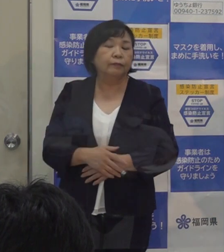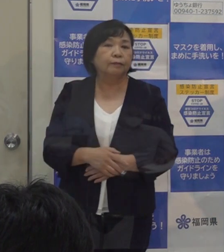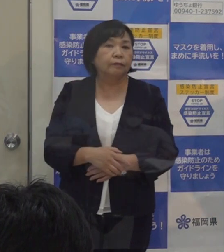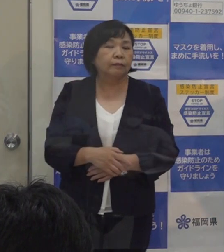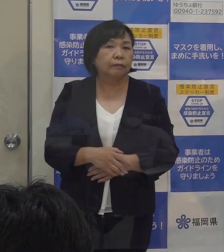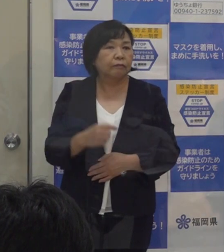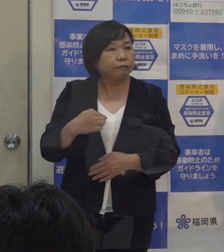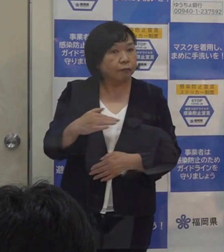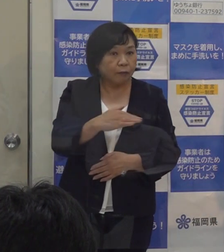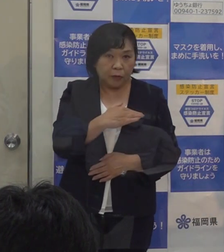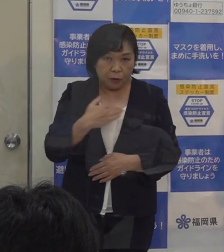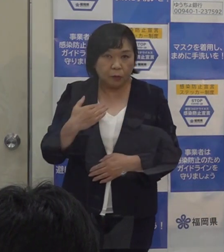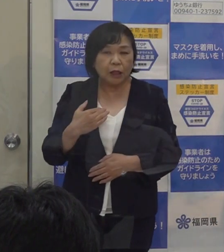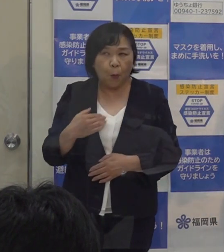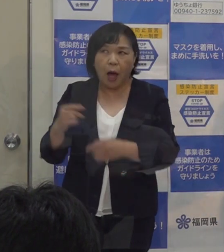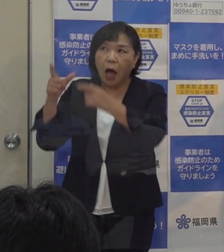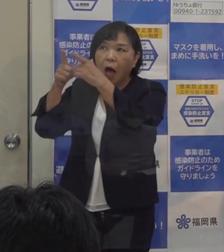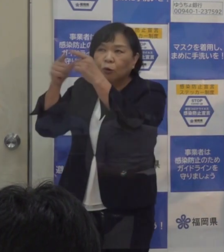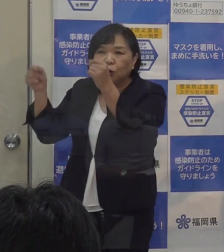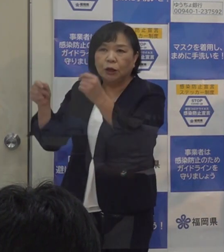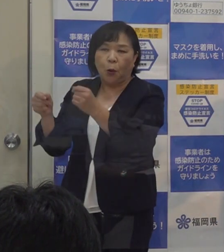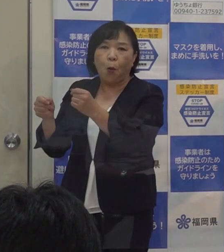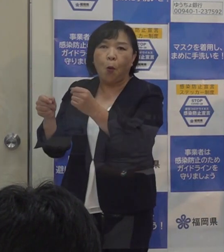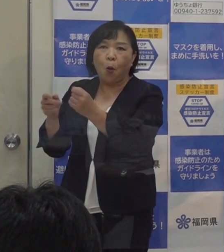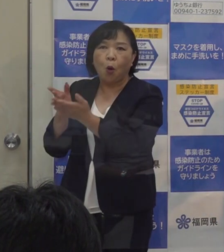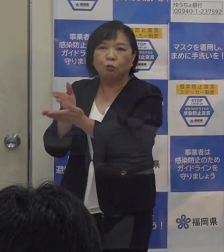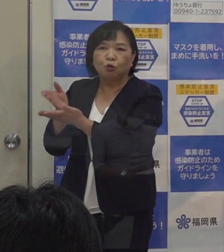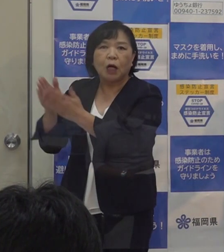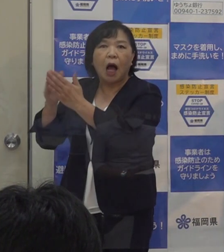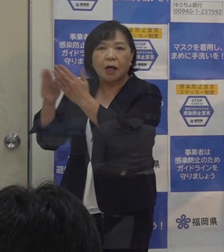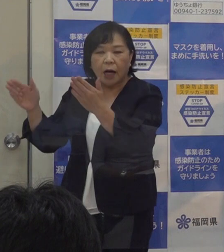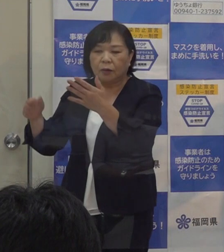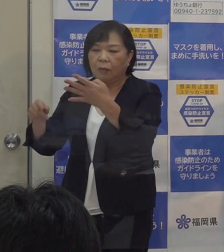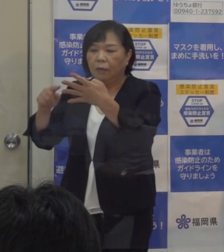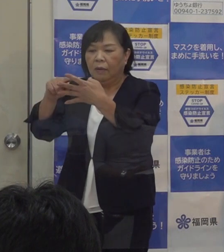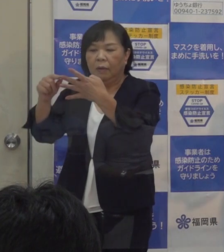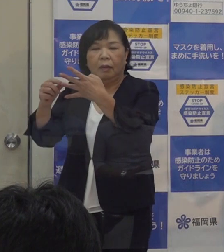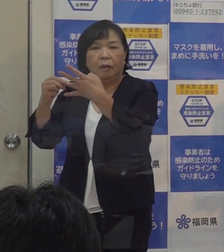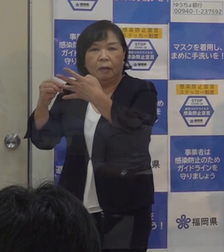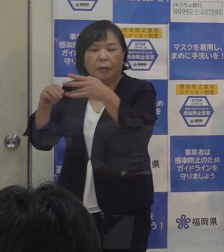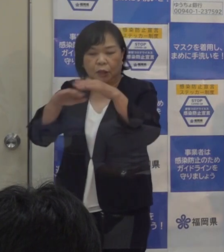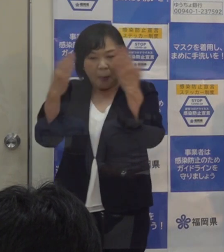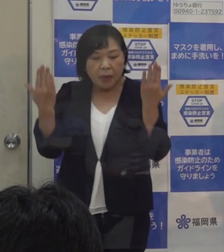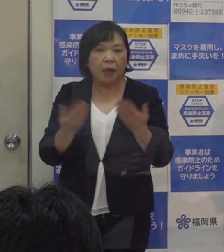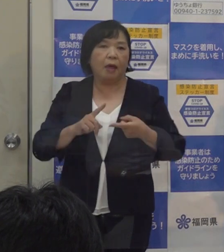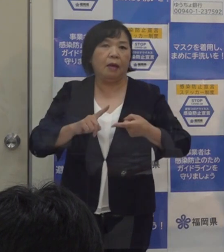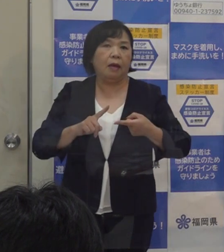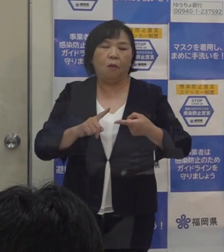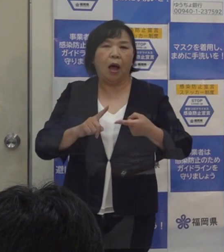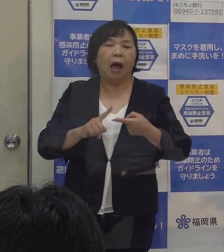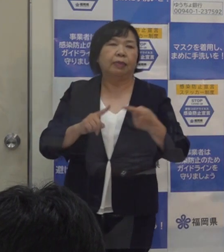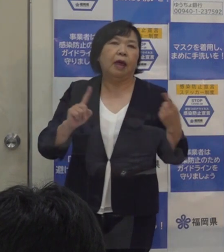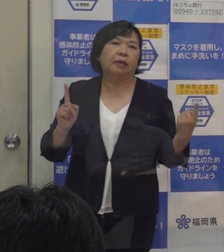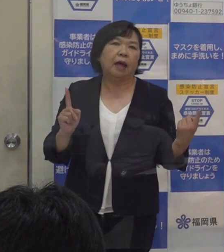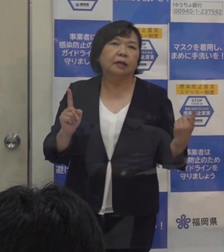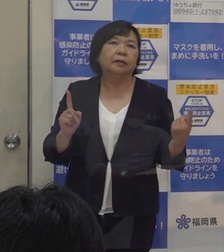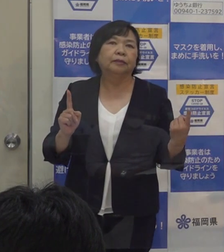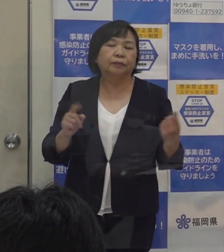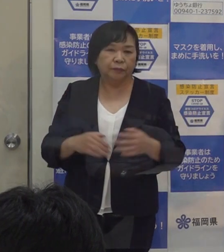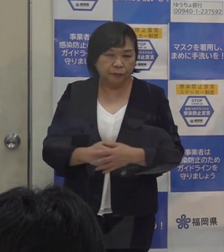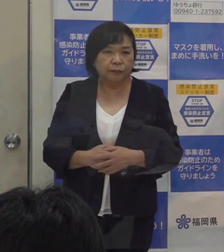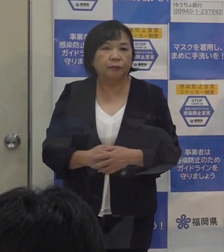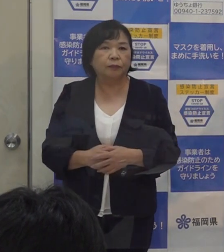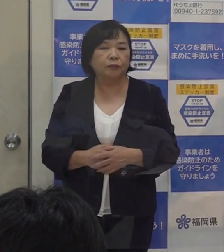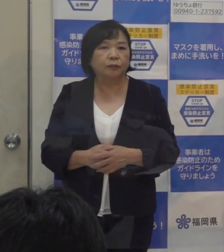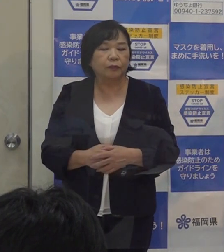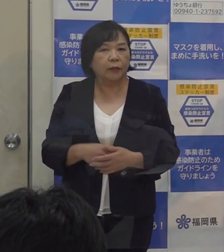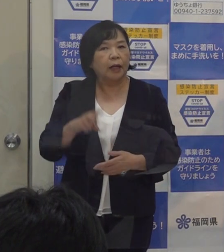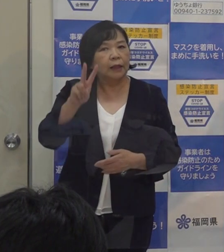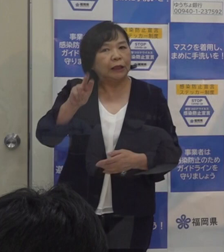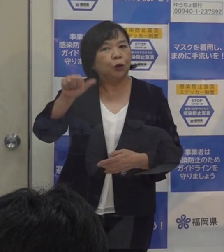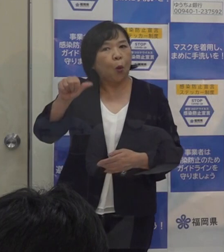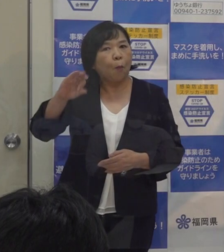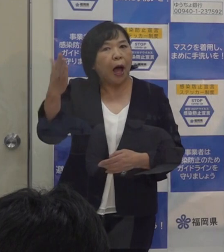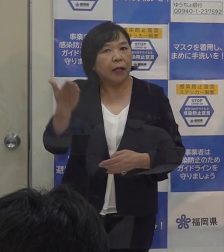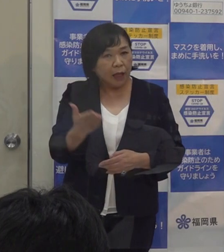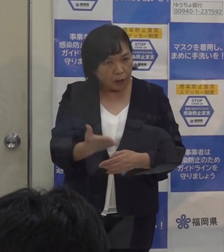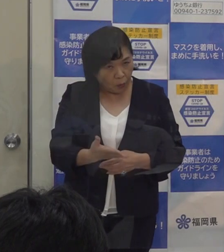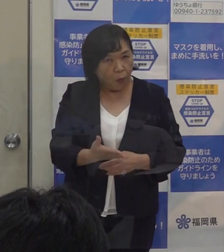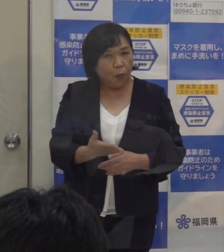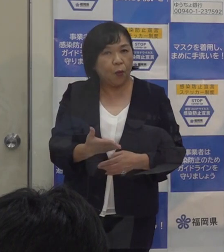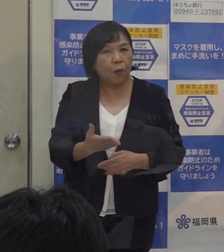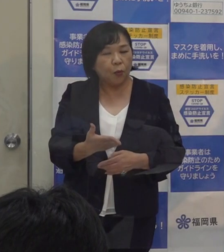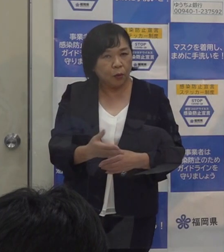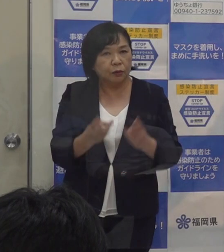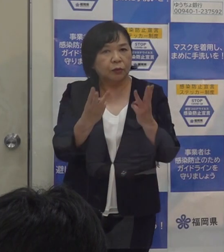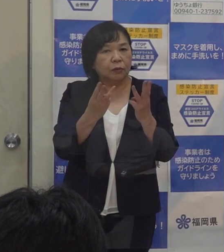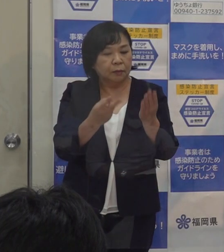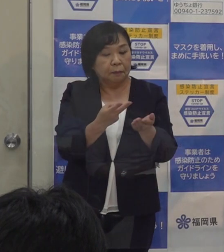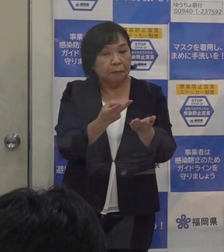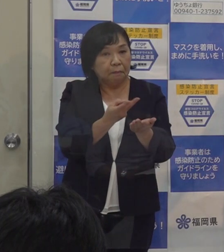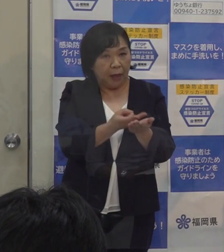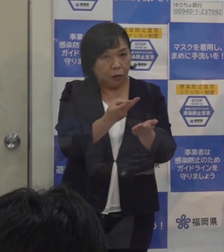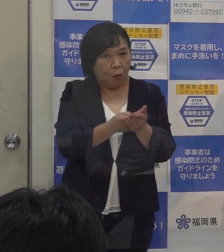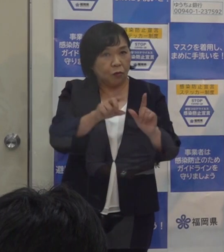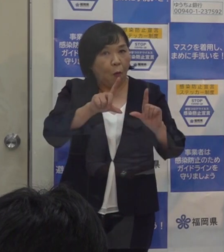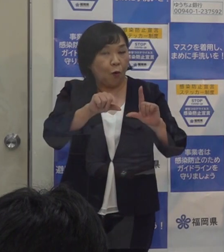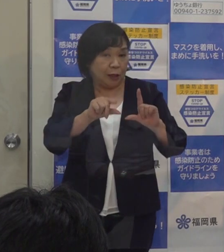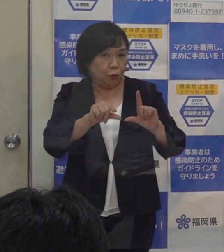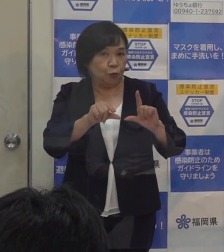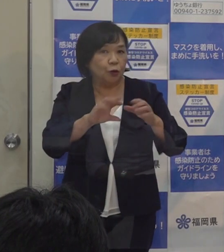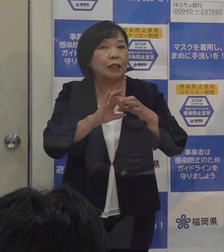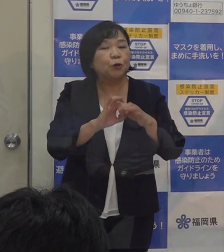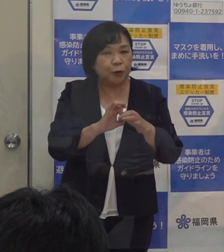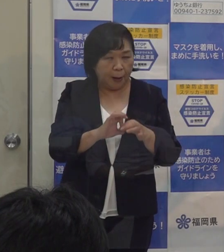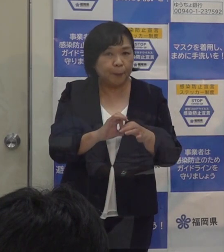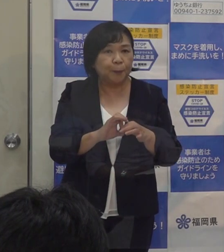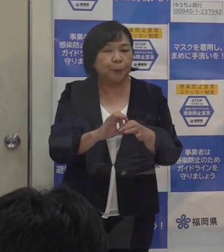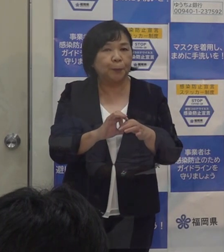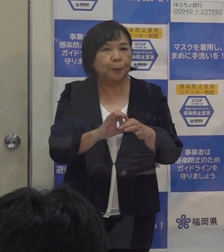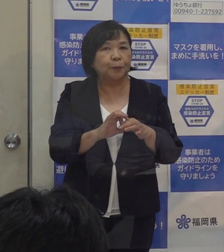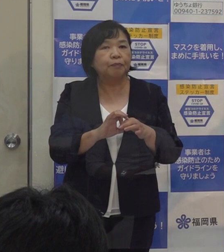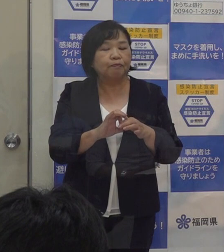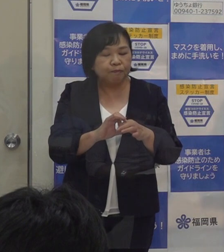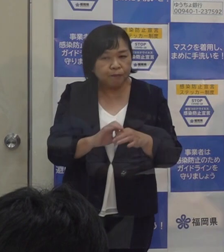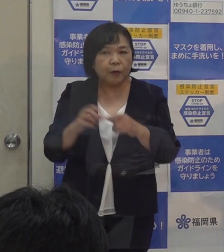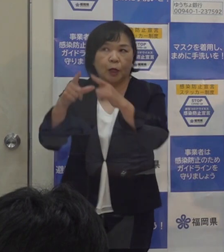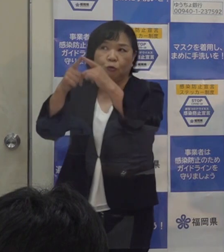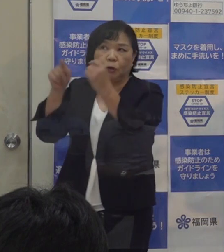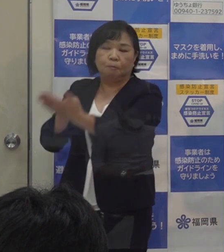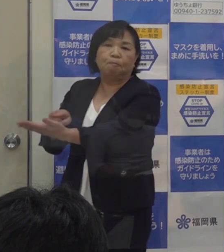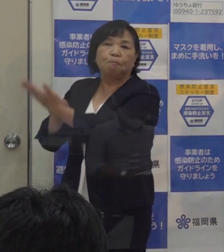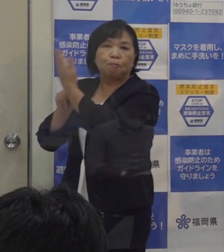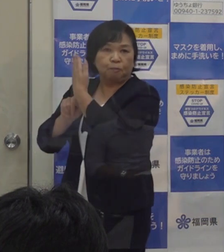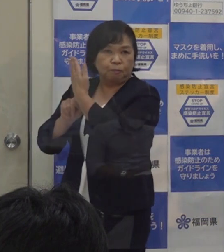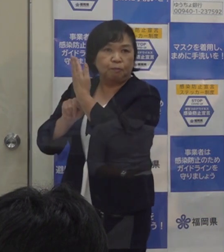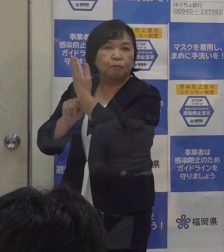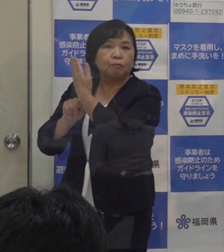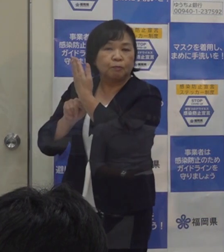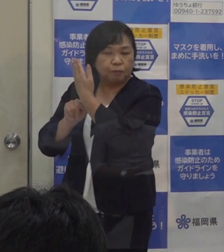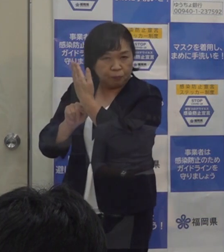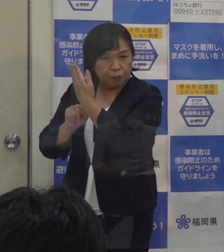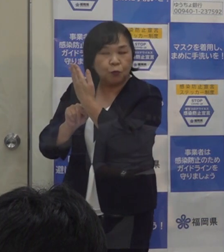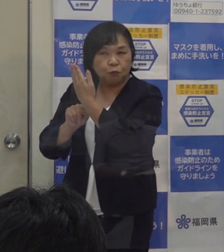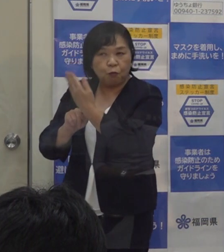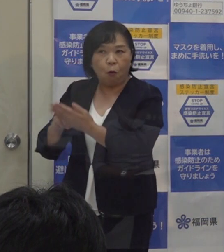本県としては 国の分科会が示したステージⅢに今すべて該当していませんが ２５％という病床稼働率について国の分科会のご意見を採用し